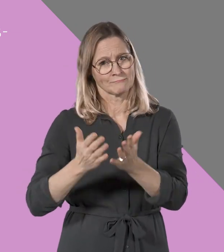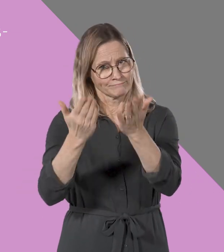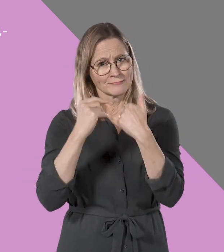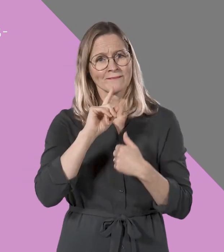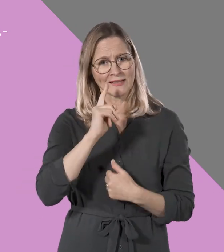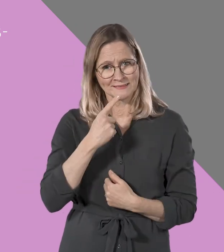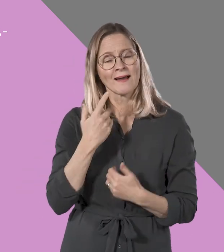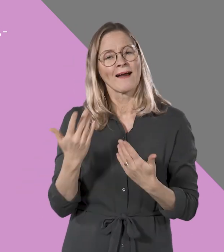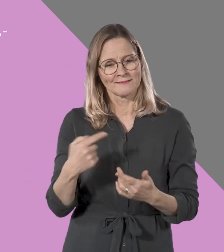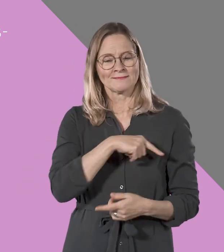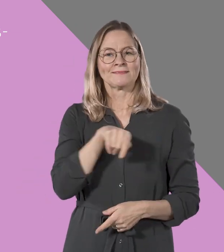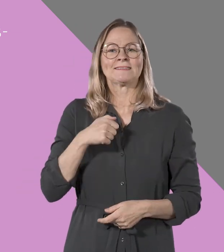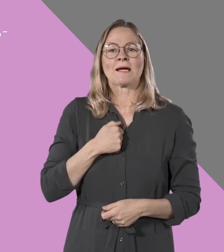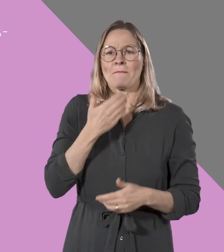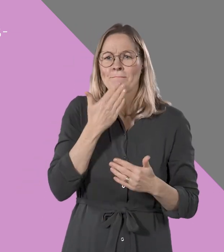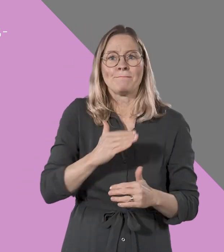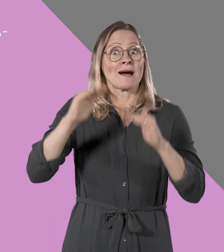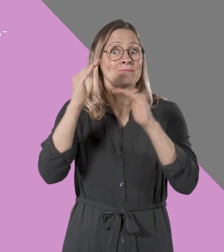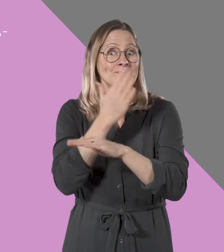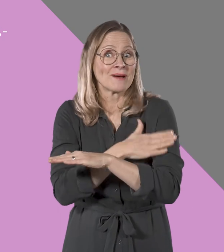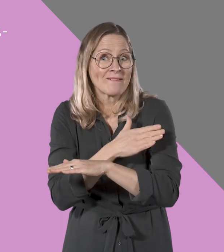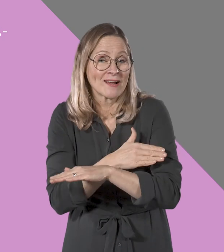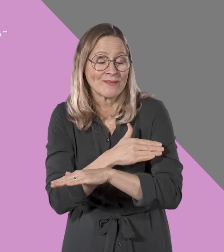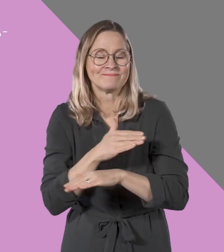Käykäähän vastaamassa, niin saamme entistäkin paremman palvelun!